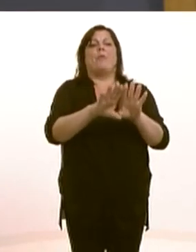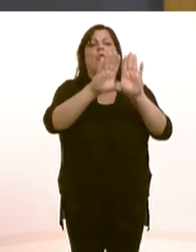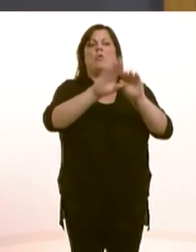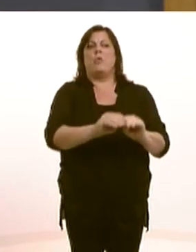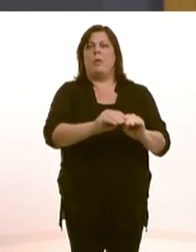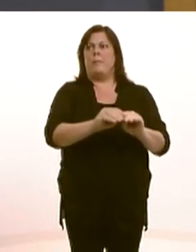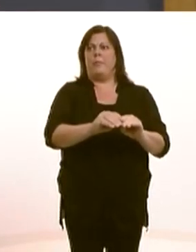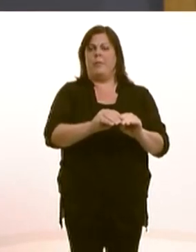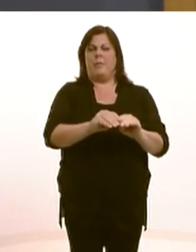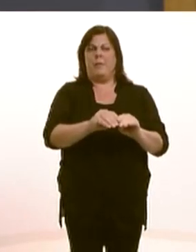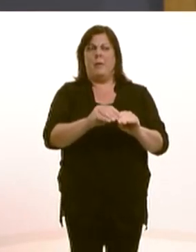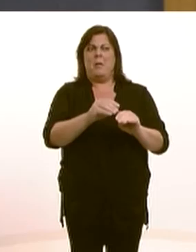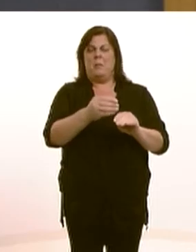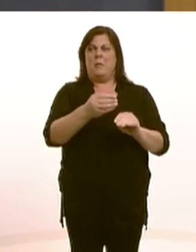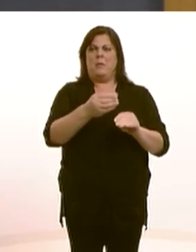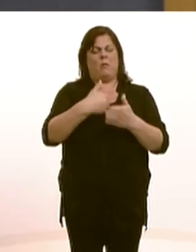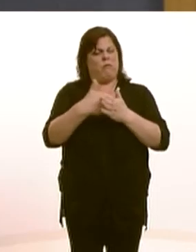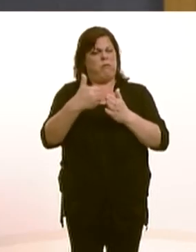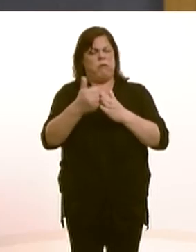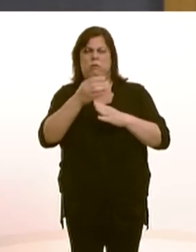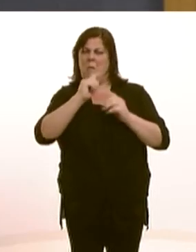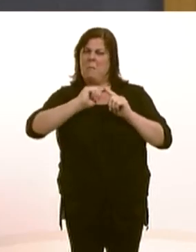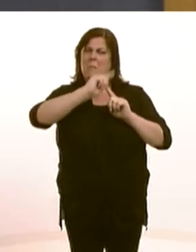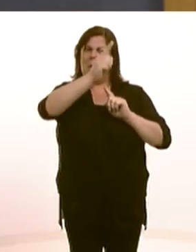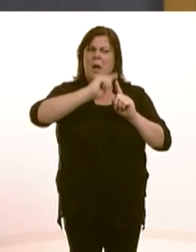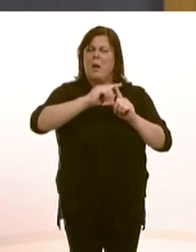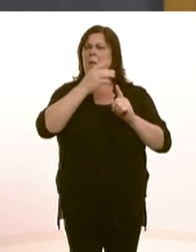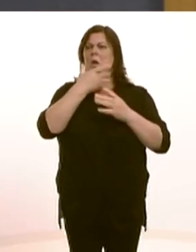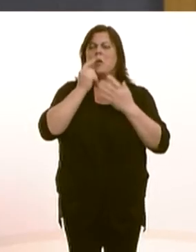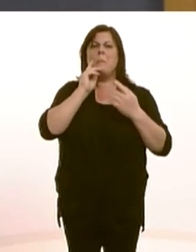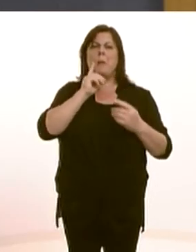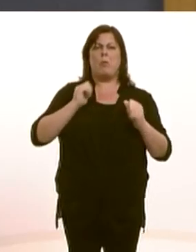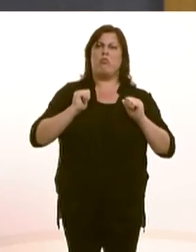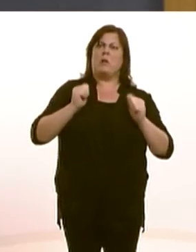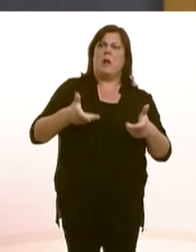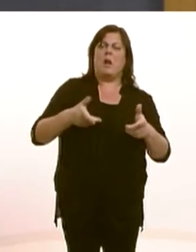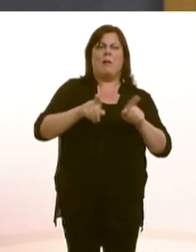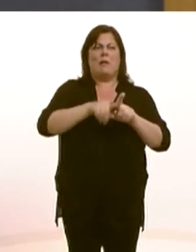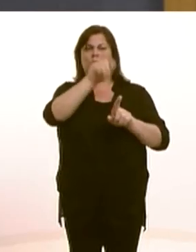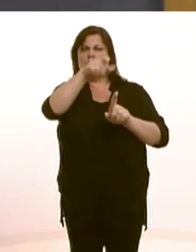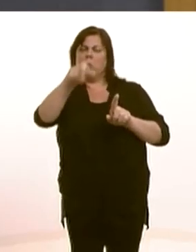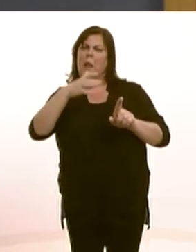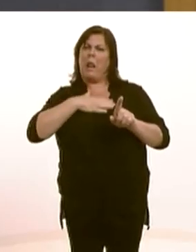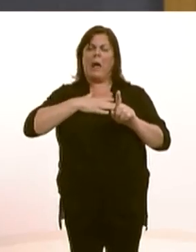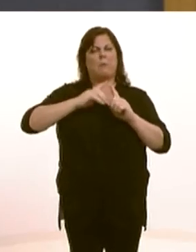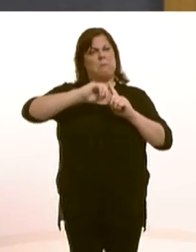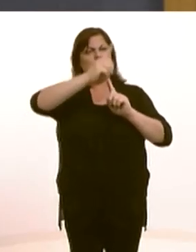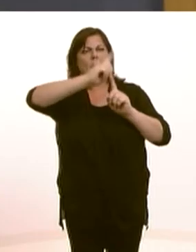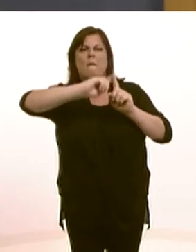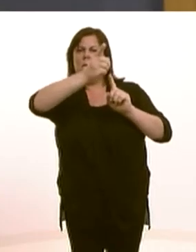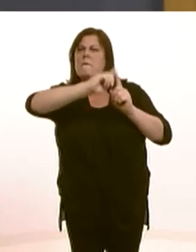Dynaír brif bobl a oedd yn ei ddefnyddio fe, yn bendant. Rwyf eisoes wedi clywed am bobl sydd wedi gorfod bwrw noswaith yng Nghaerfyrddin achos